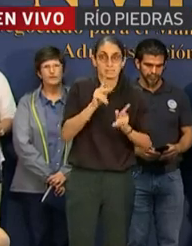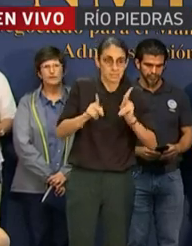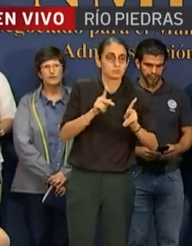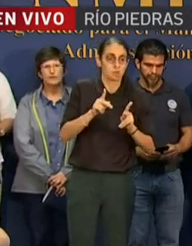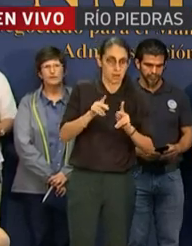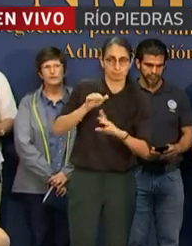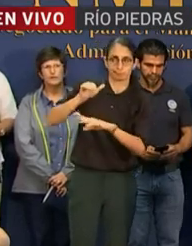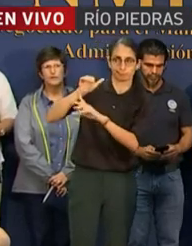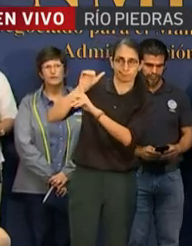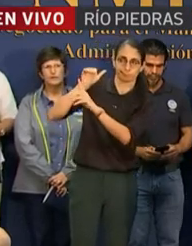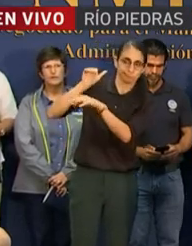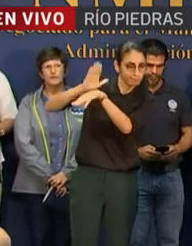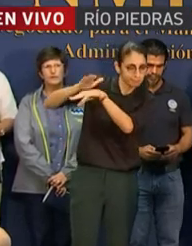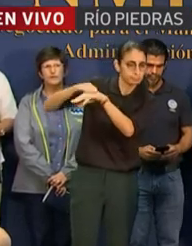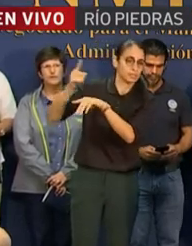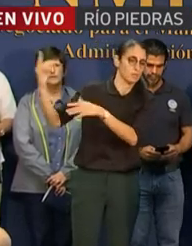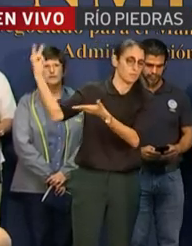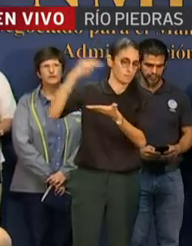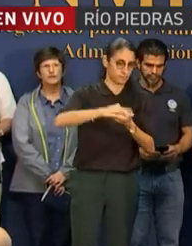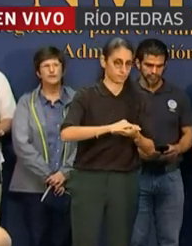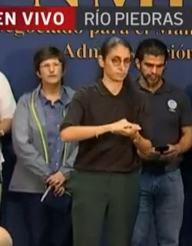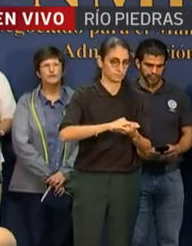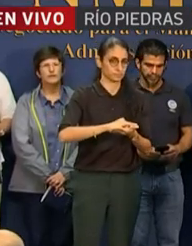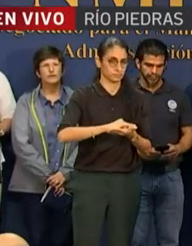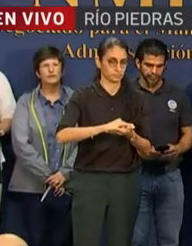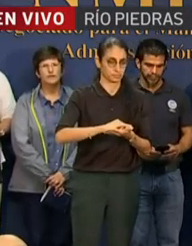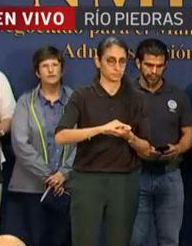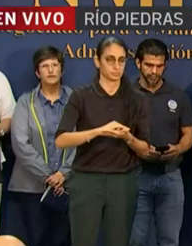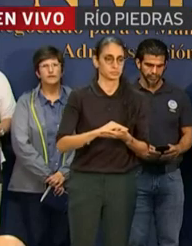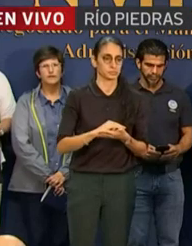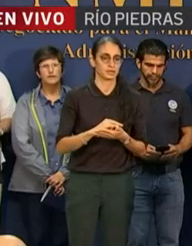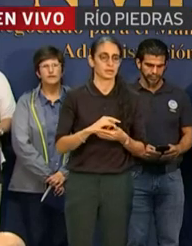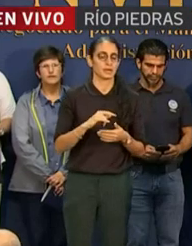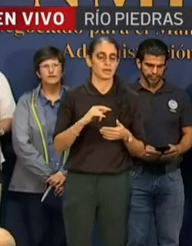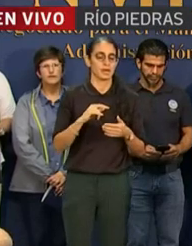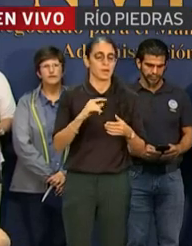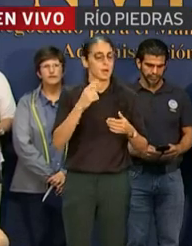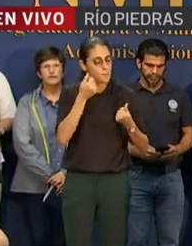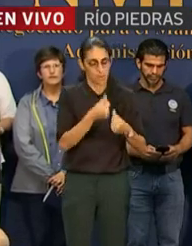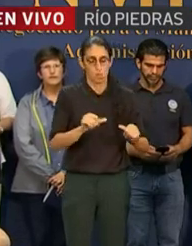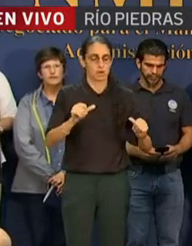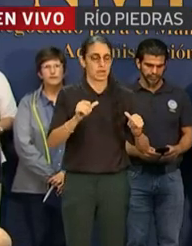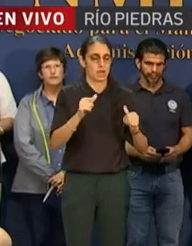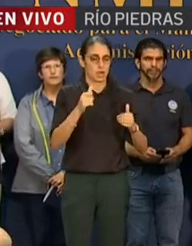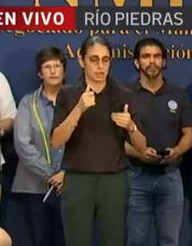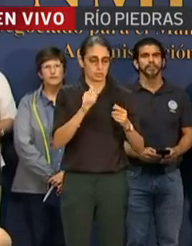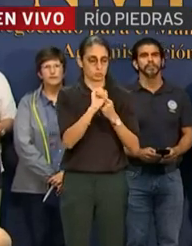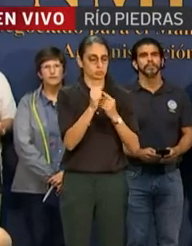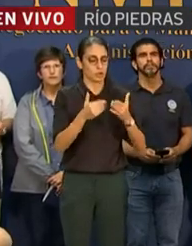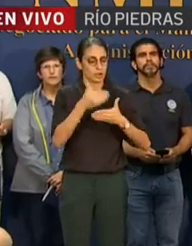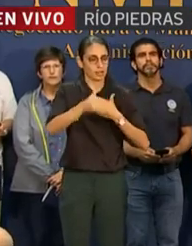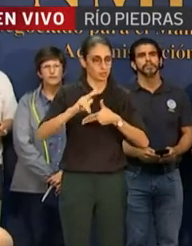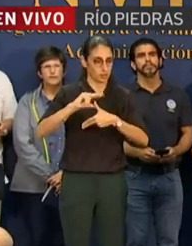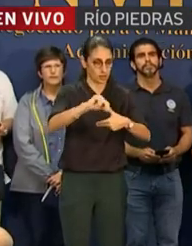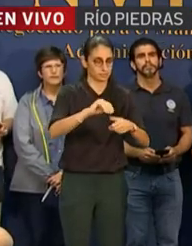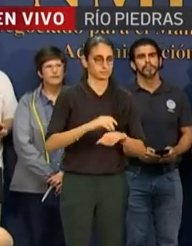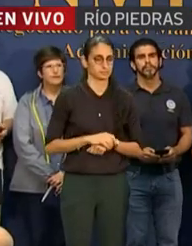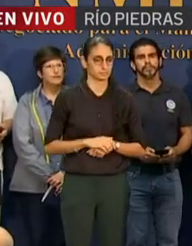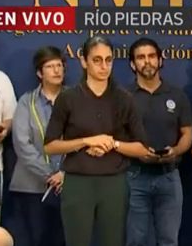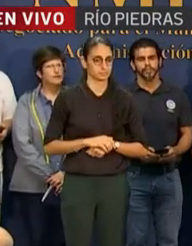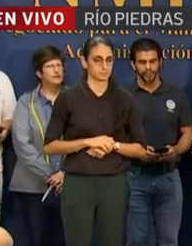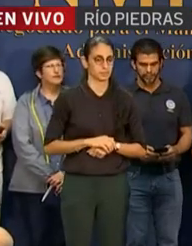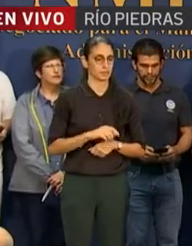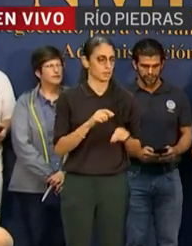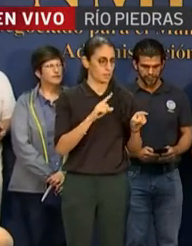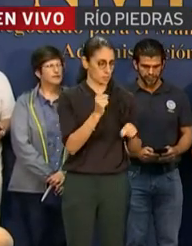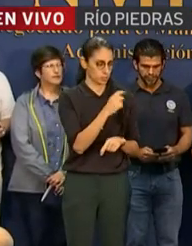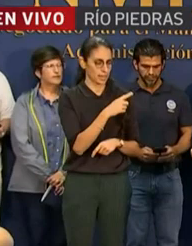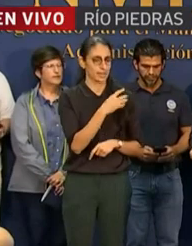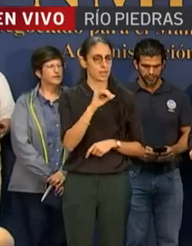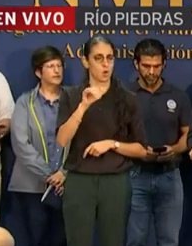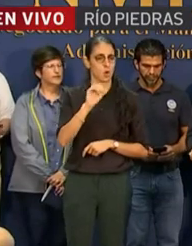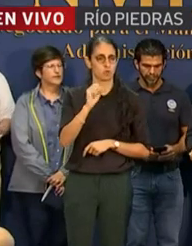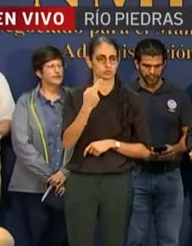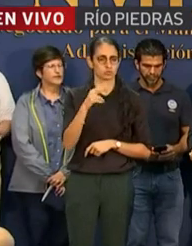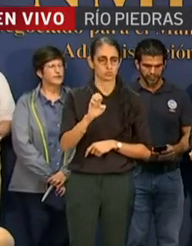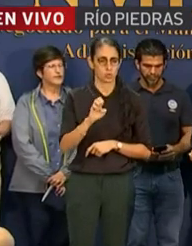EMPRESAS PUERTORRIQUEÑAS ESTÁN